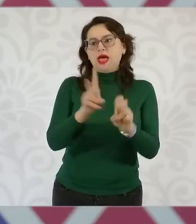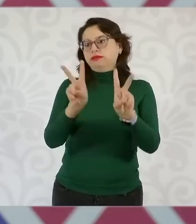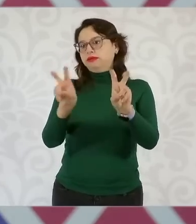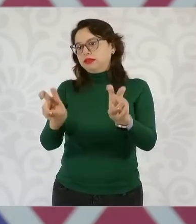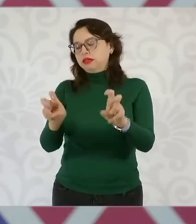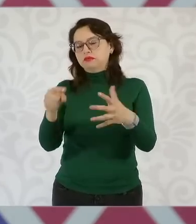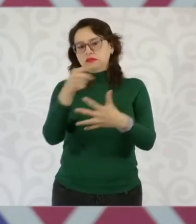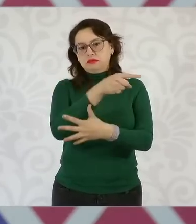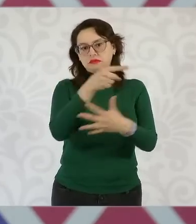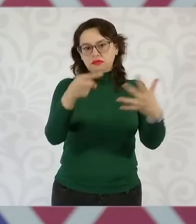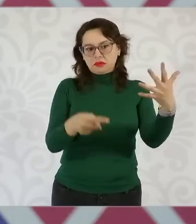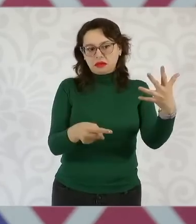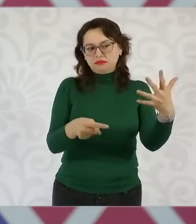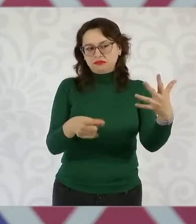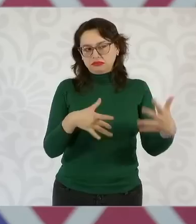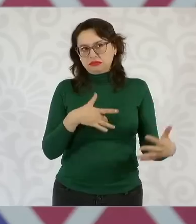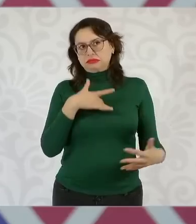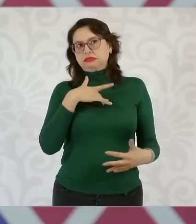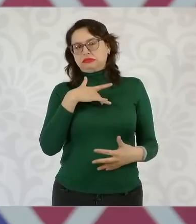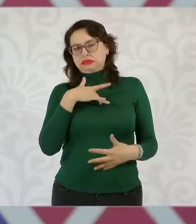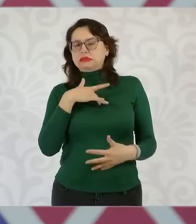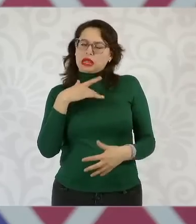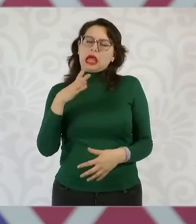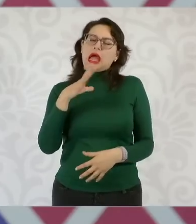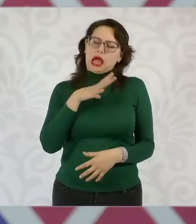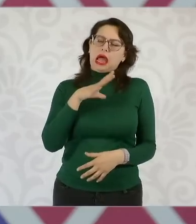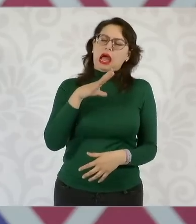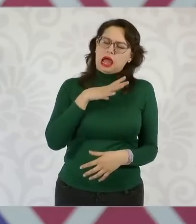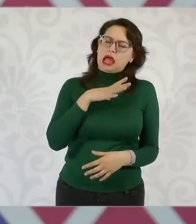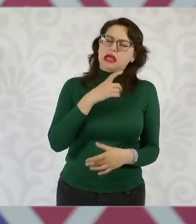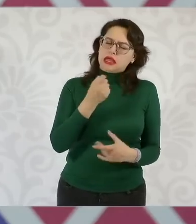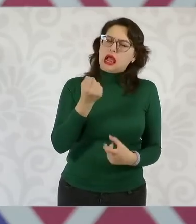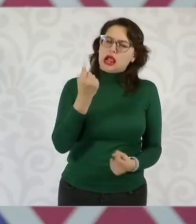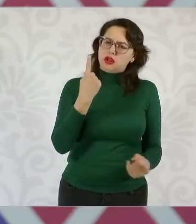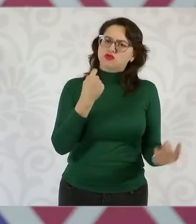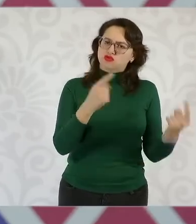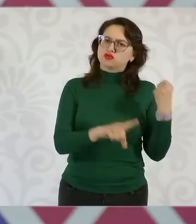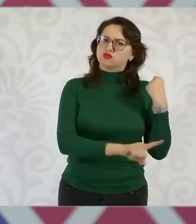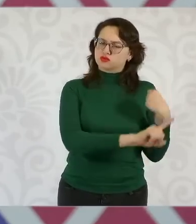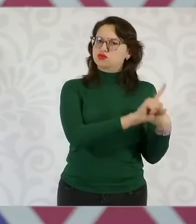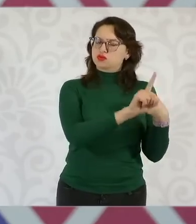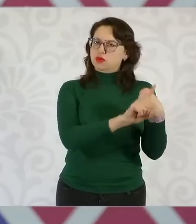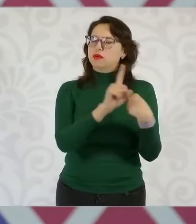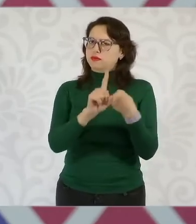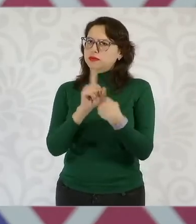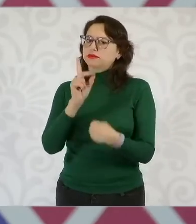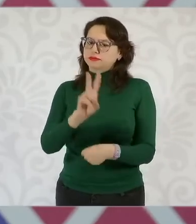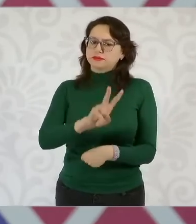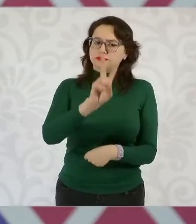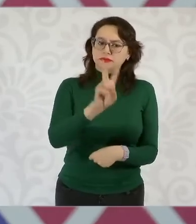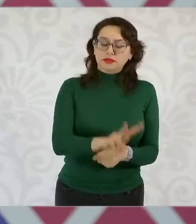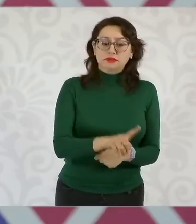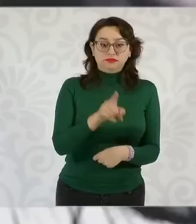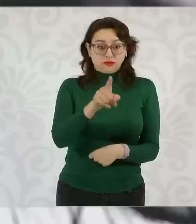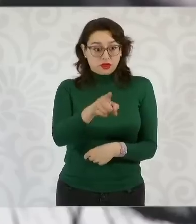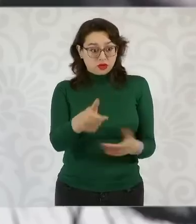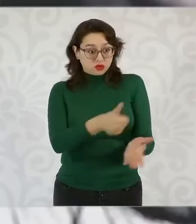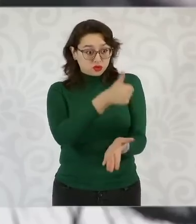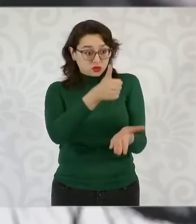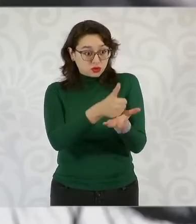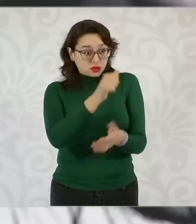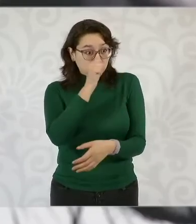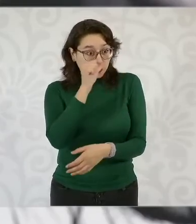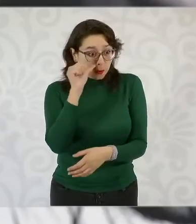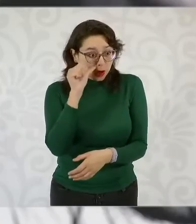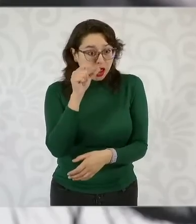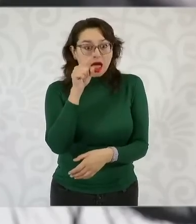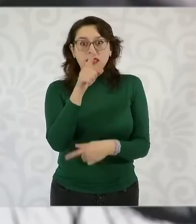visita de Juárez pues pues este nosotros ahí ya llevamos operando desde desde el 2001 y pues